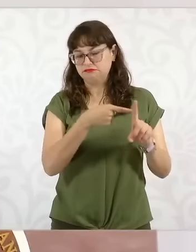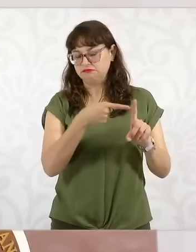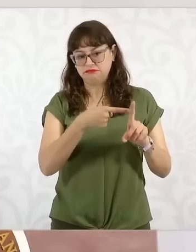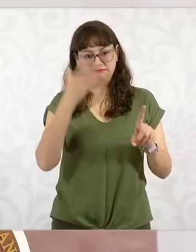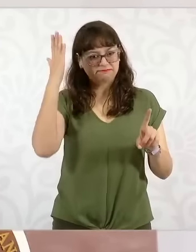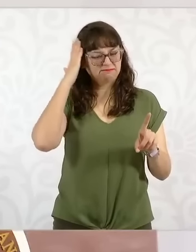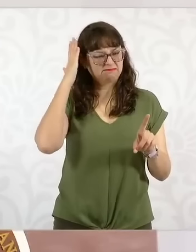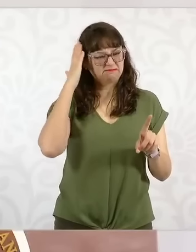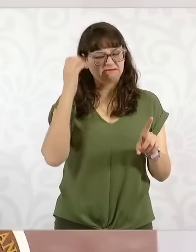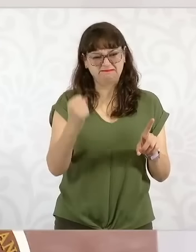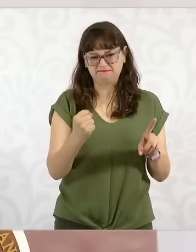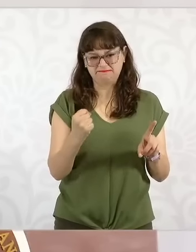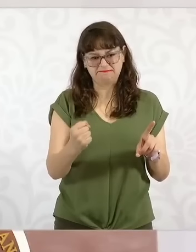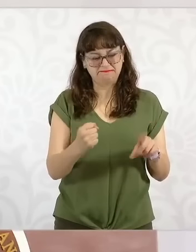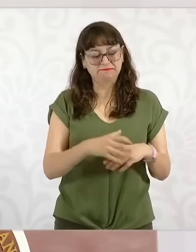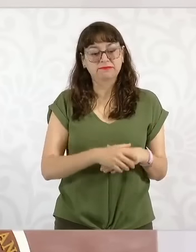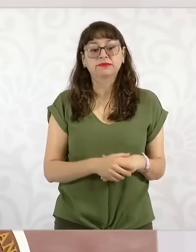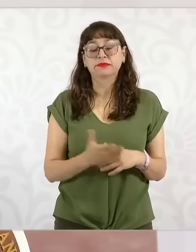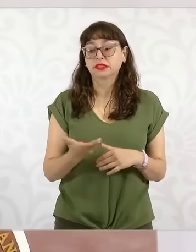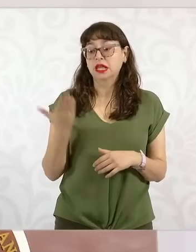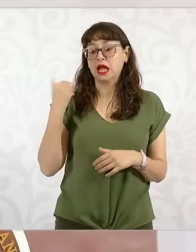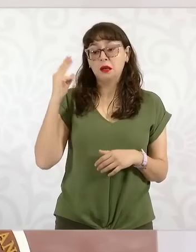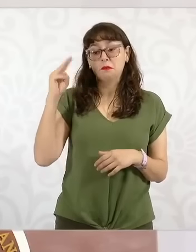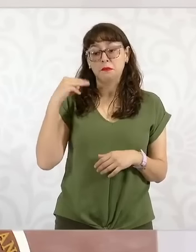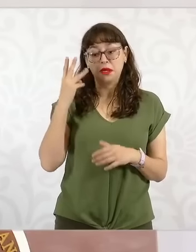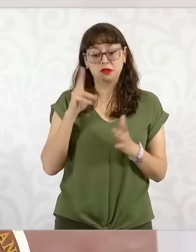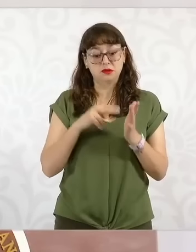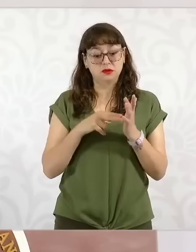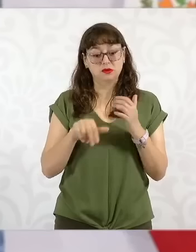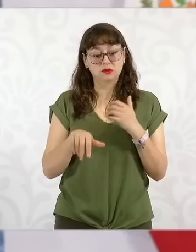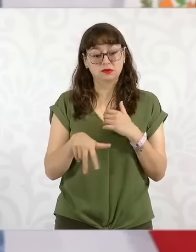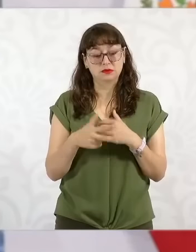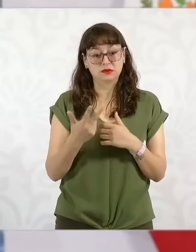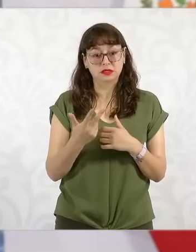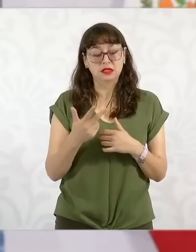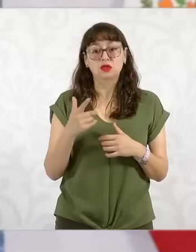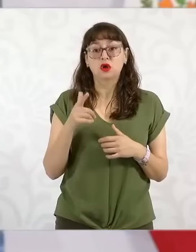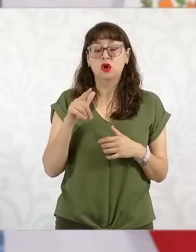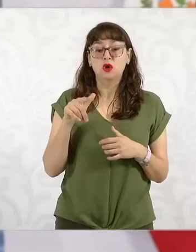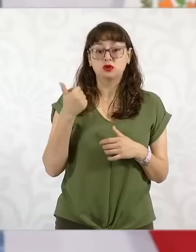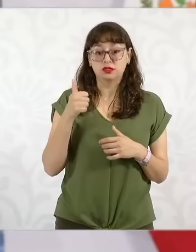En marzo del 2012, a Ramón Ángelene se le adjudicó la jornada de violencia en la zona metropolitana